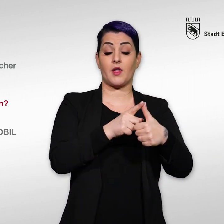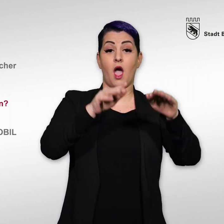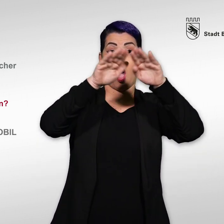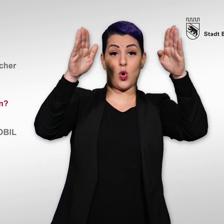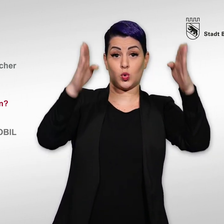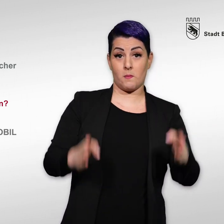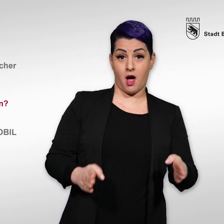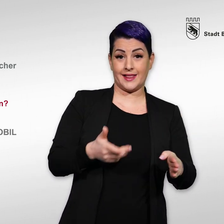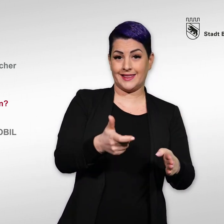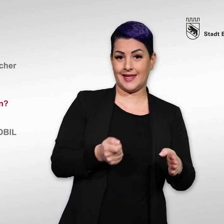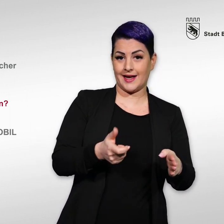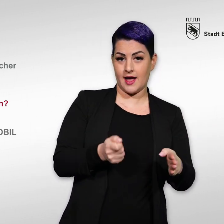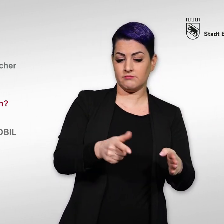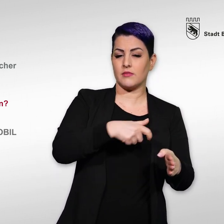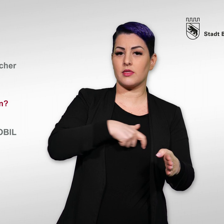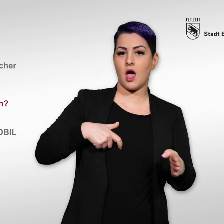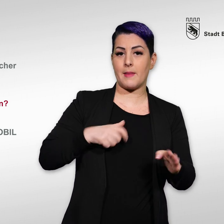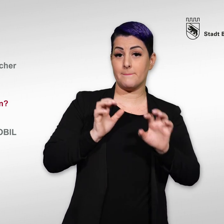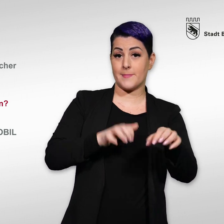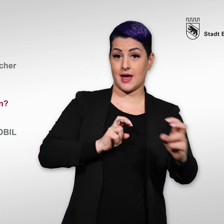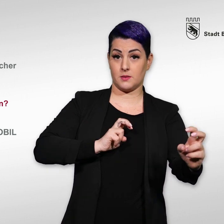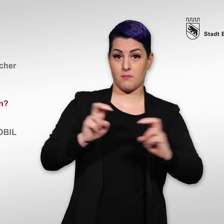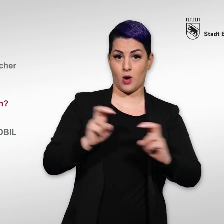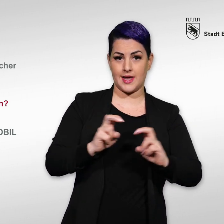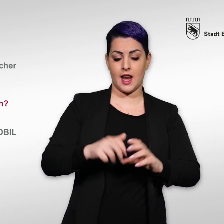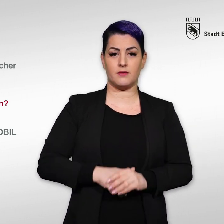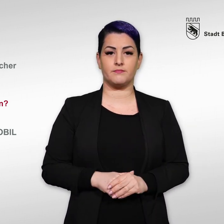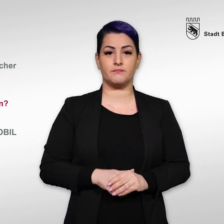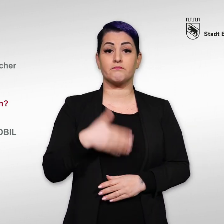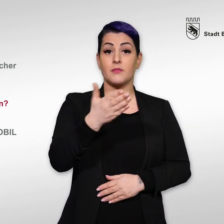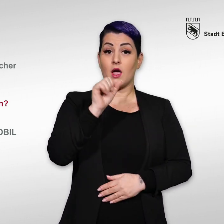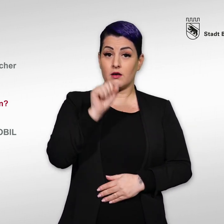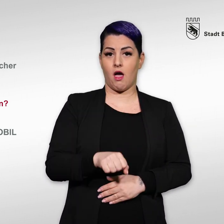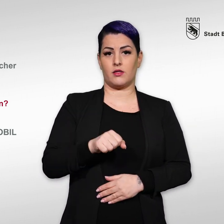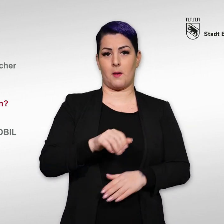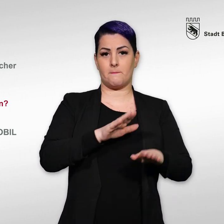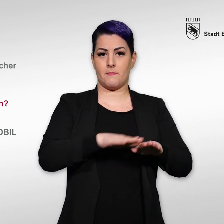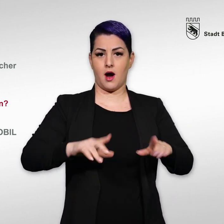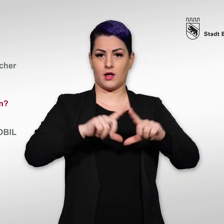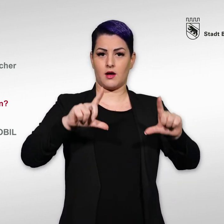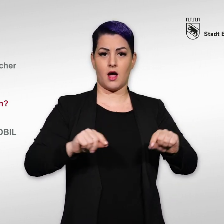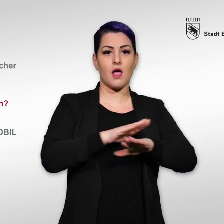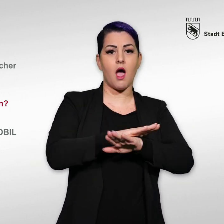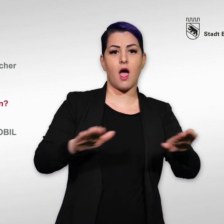Sie können die Parkkarte an allen BERNMOBIL-Automaten in der Stadt Bern lösen. Bitte beachten Sie: